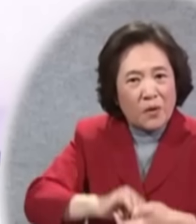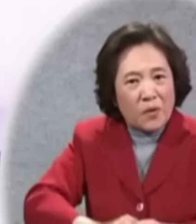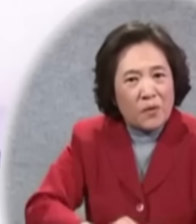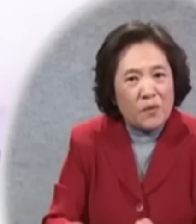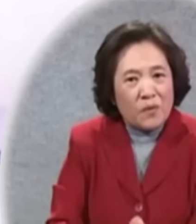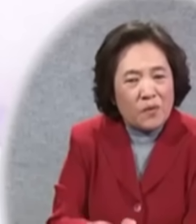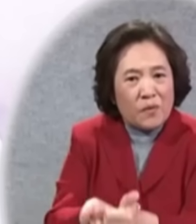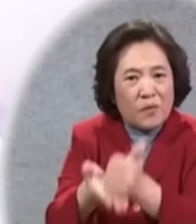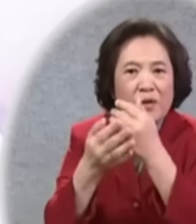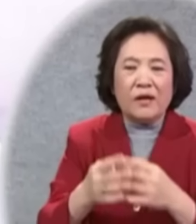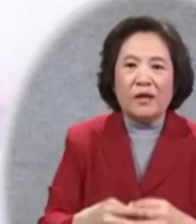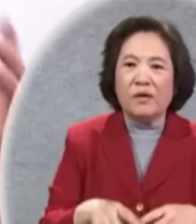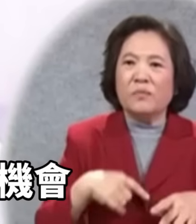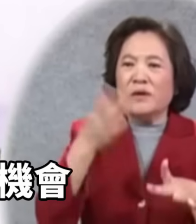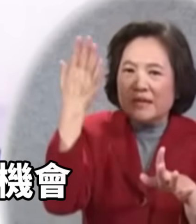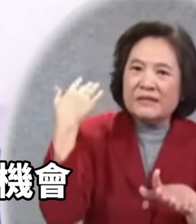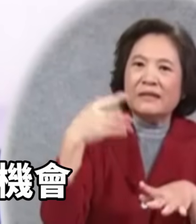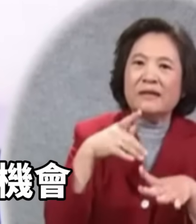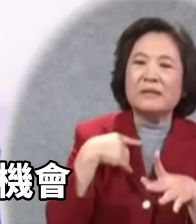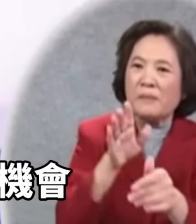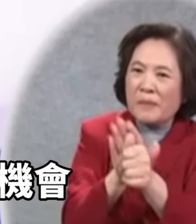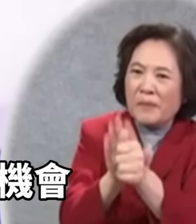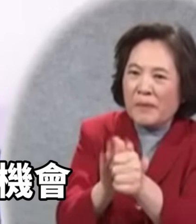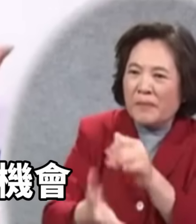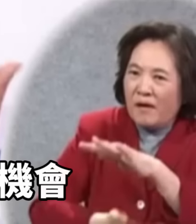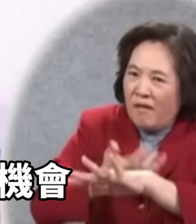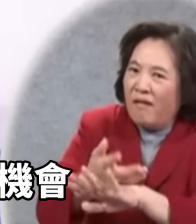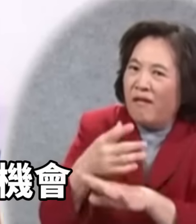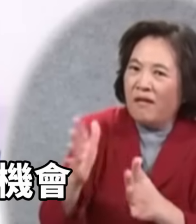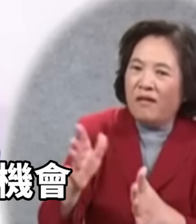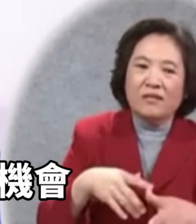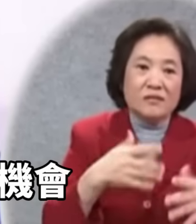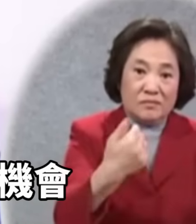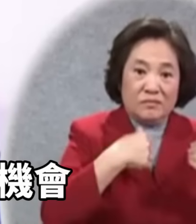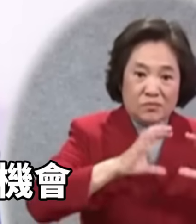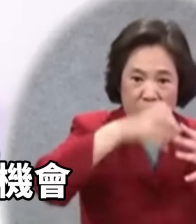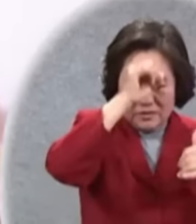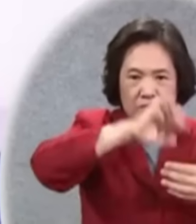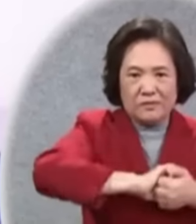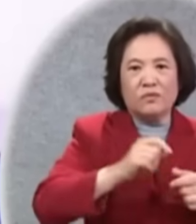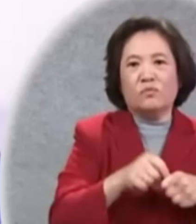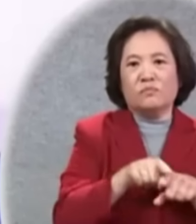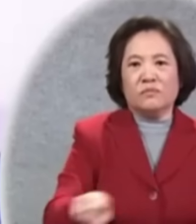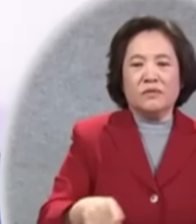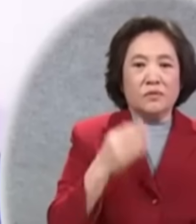欠他的 還清了 請你給我們中國國民黨一個公平的機會 我們做得好